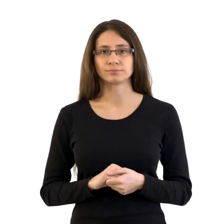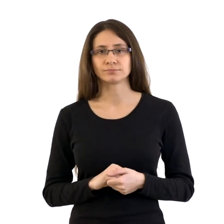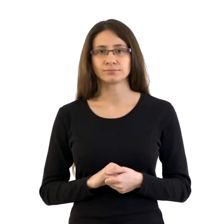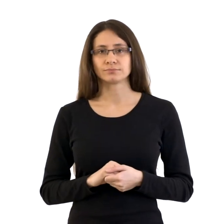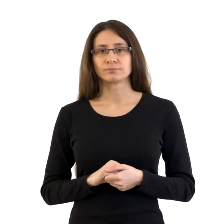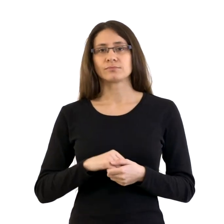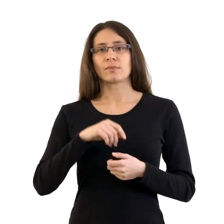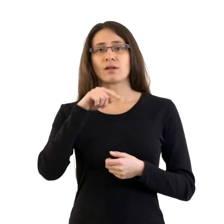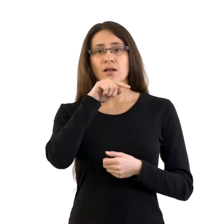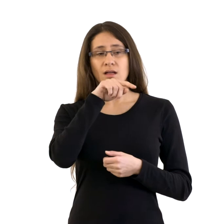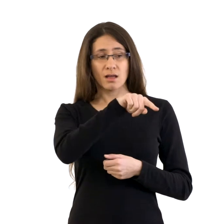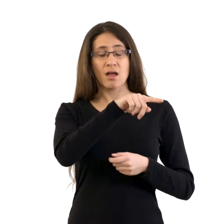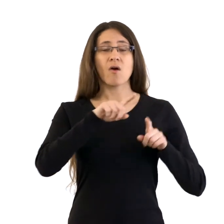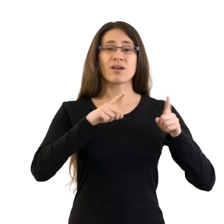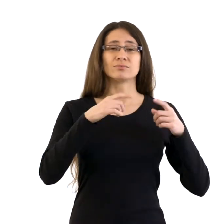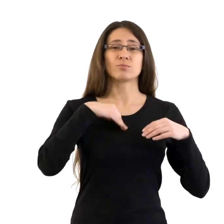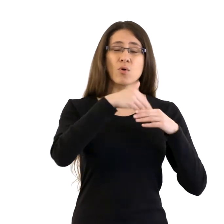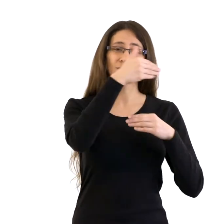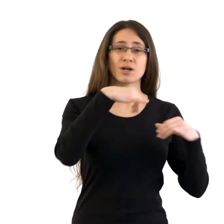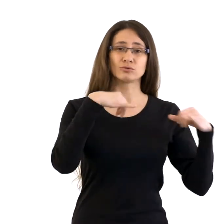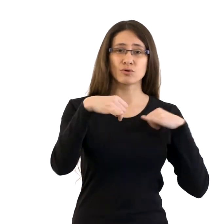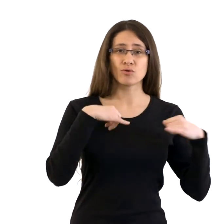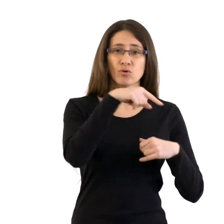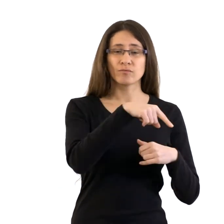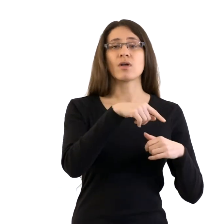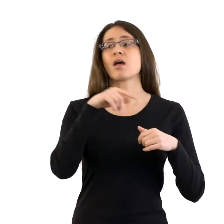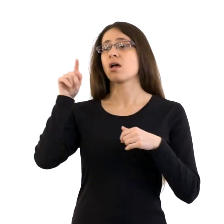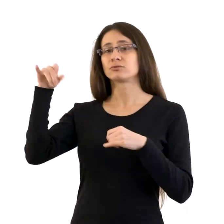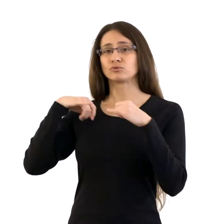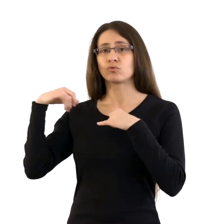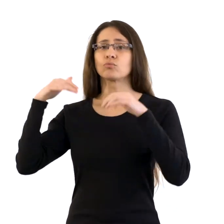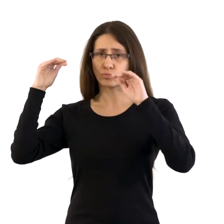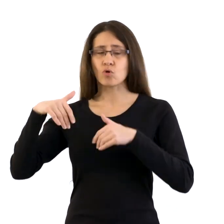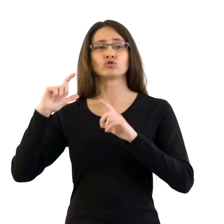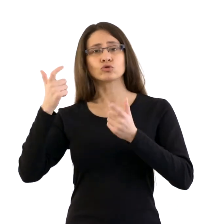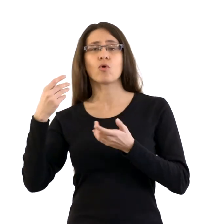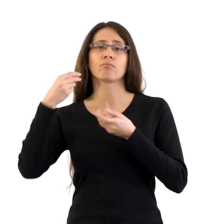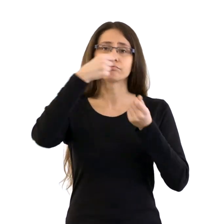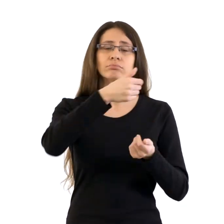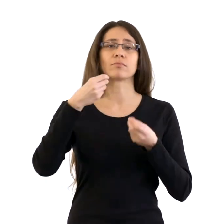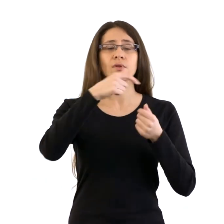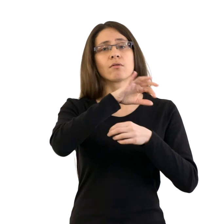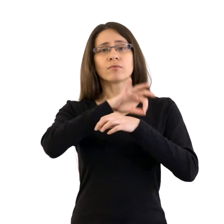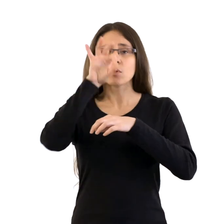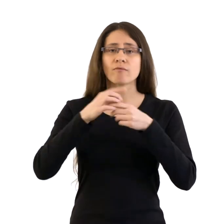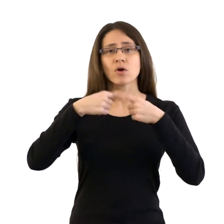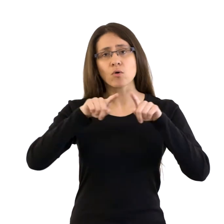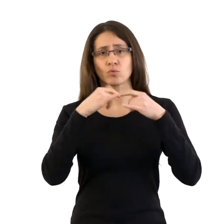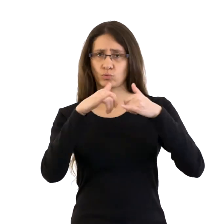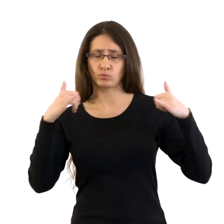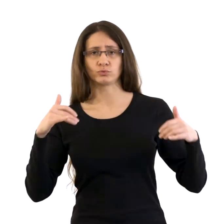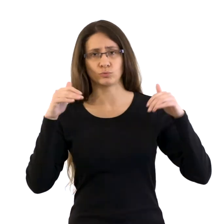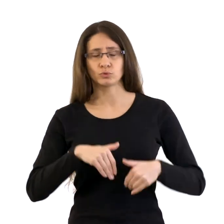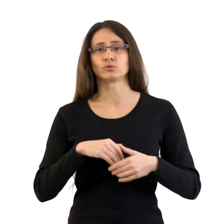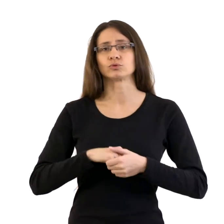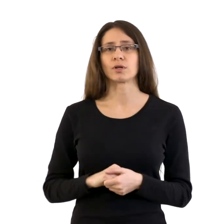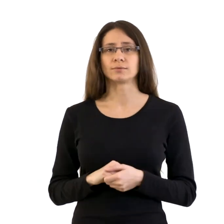ale korzystające z dotacji rządowych i samorządowych w celu realizacji projektów i zadań publicznych.